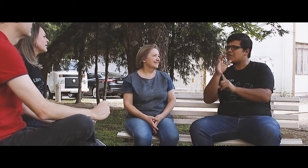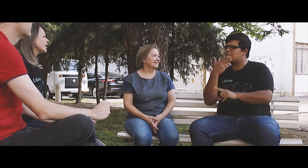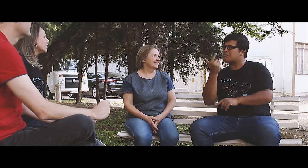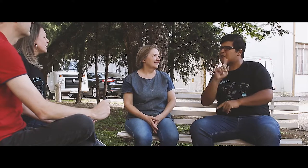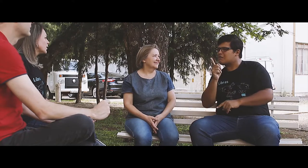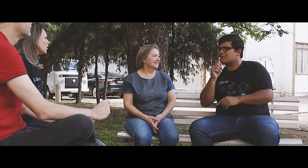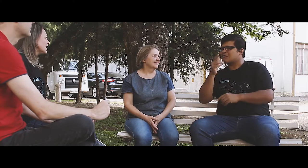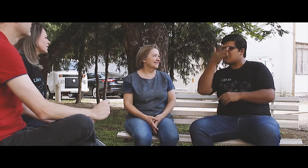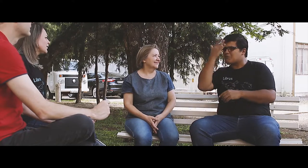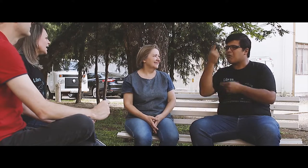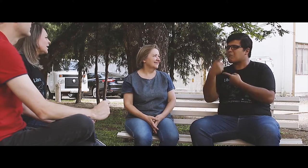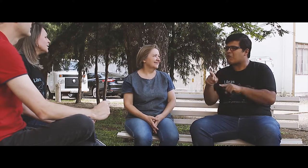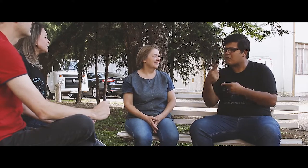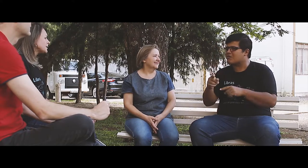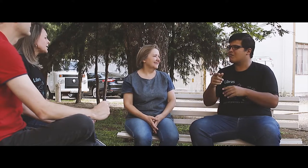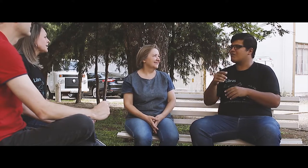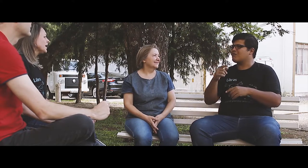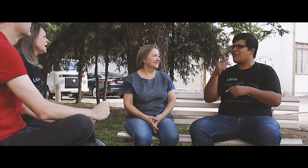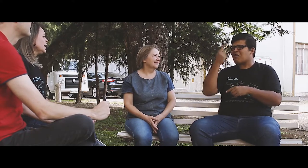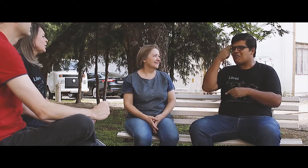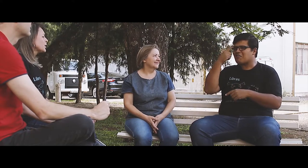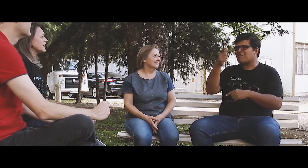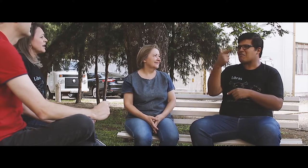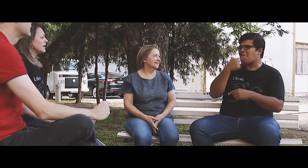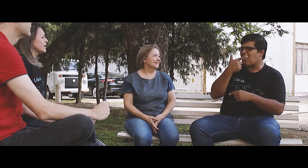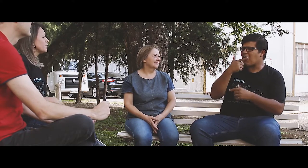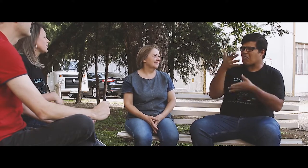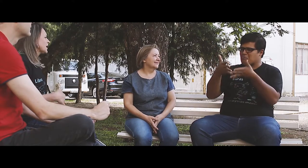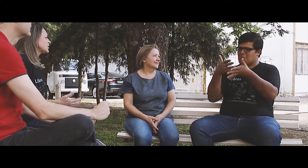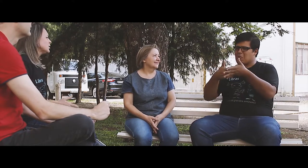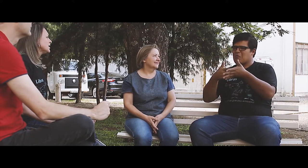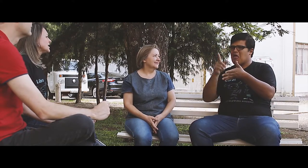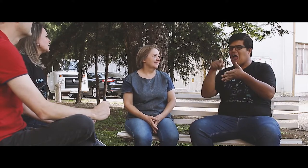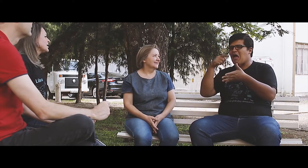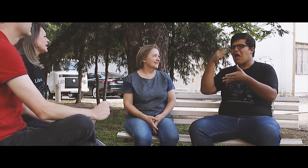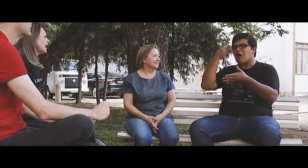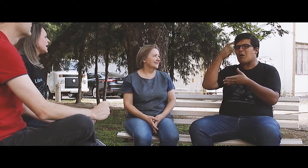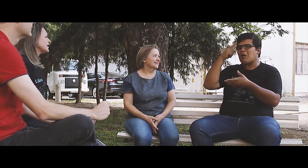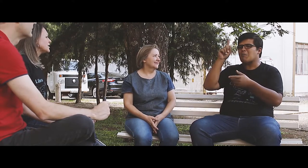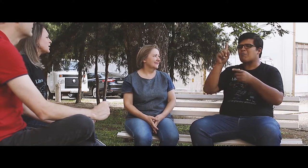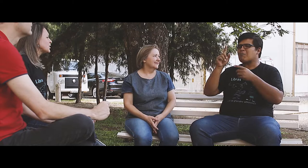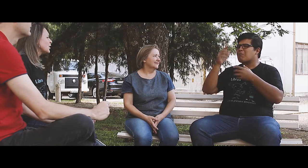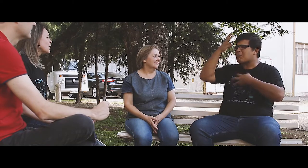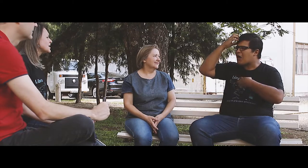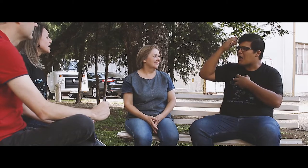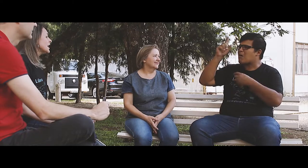vergonha do filho porque tem provocações da sociedade das pessoas